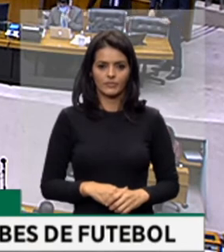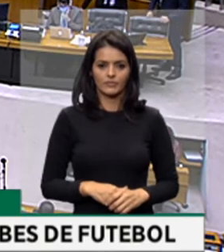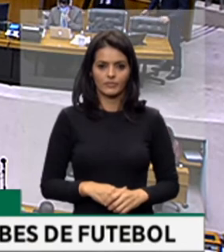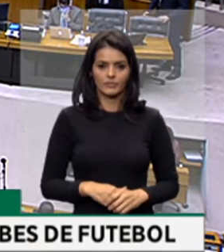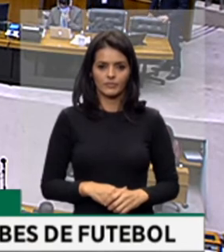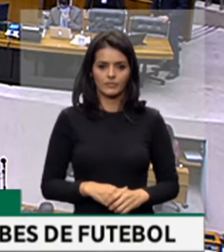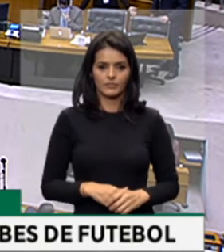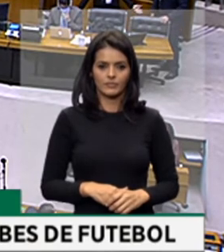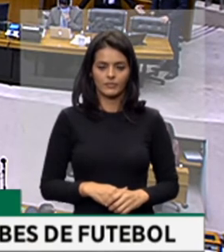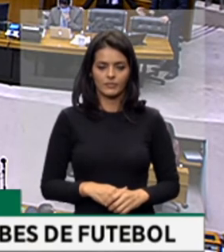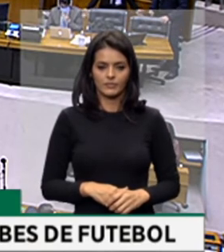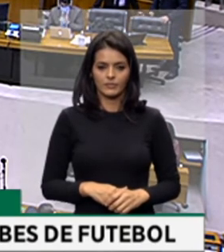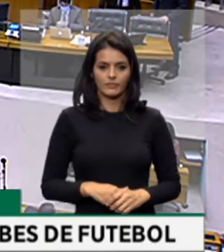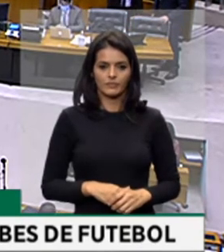O ACOLHIMENTO DESSA EMENDA